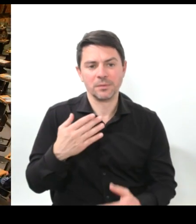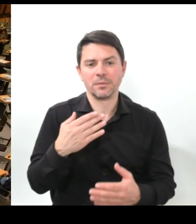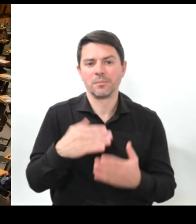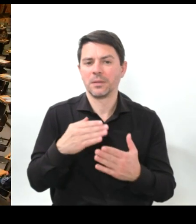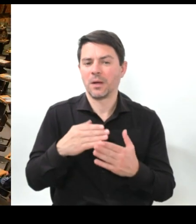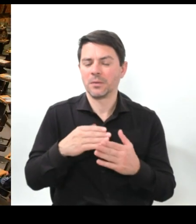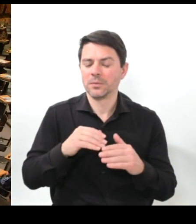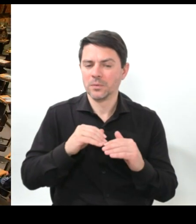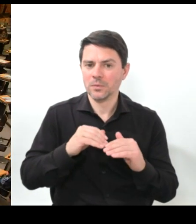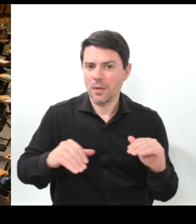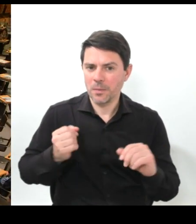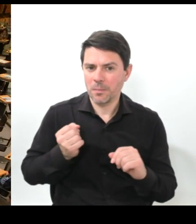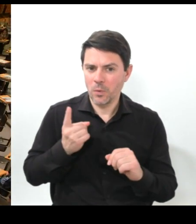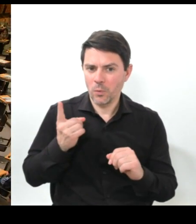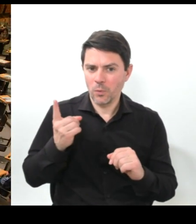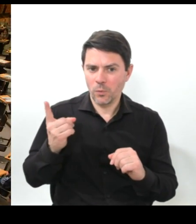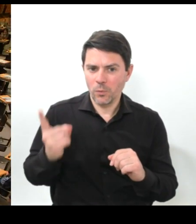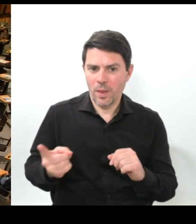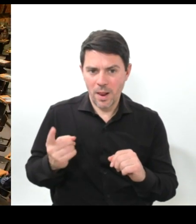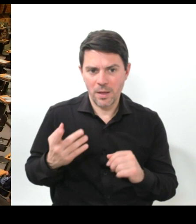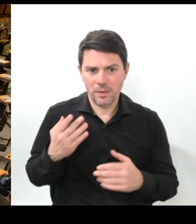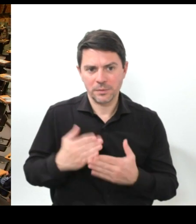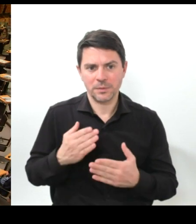Für die Linksfraktion hat der Kollege Dr. King das Wort. (Rednerwechsel)